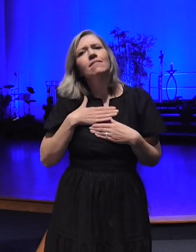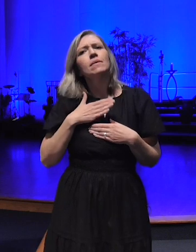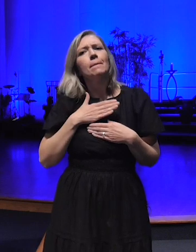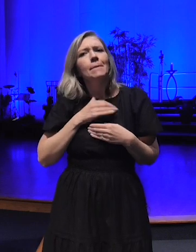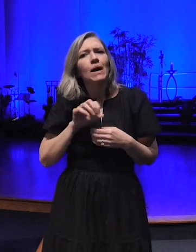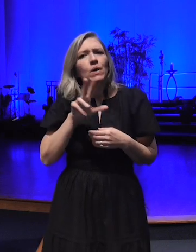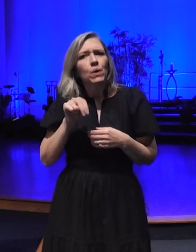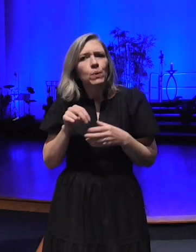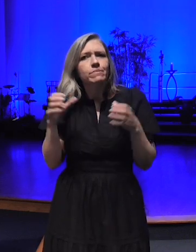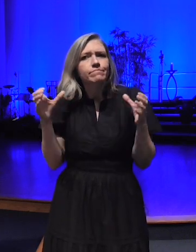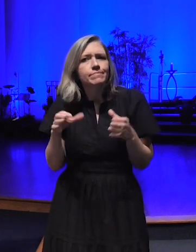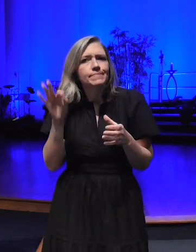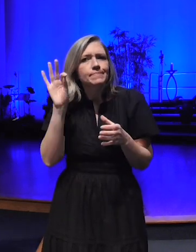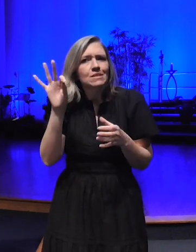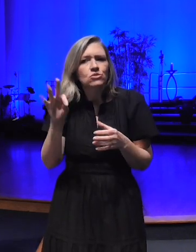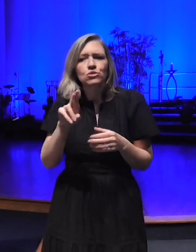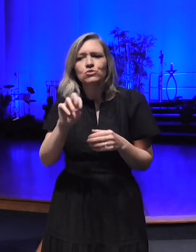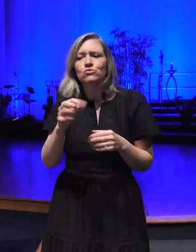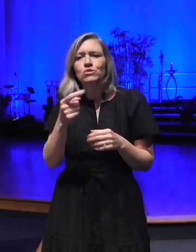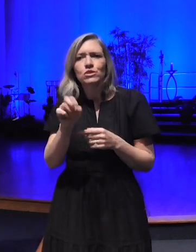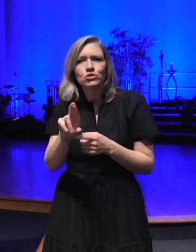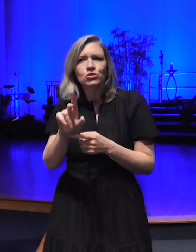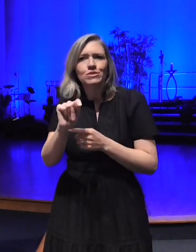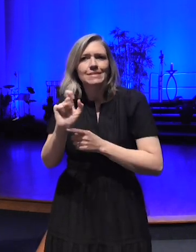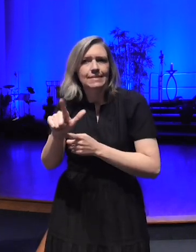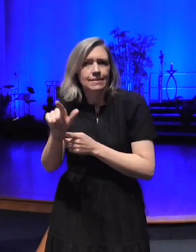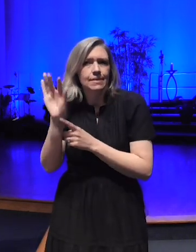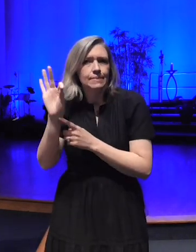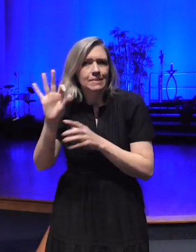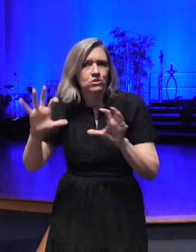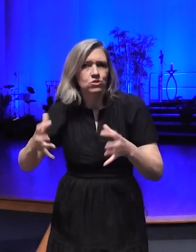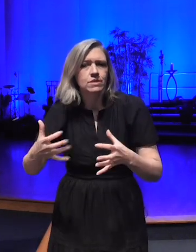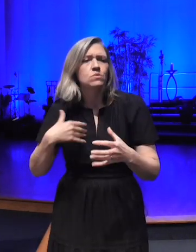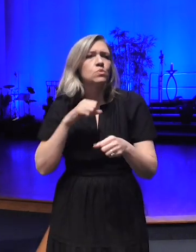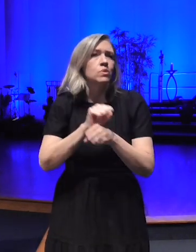, y estoy trabajando con grupos e individuos, pero más que nada, me estoy sumergiendo en algo